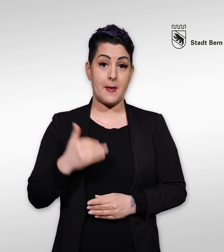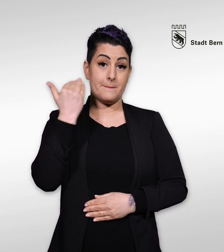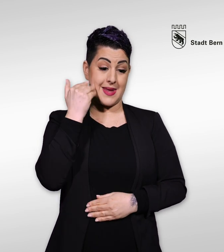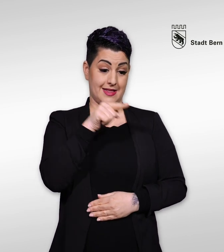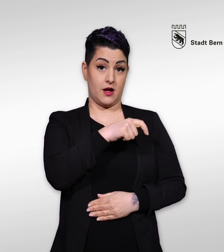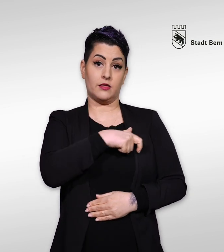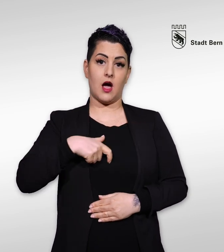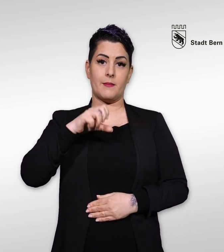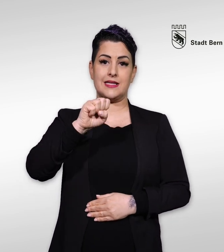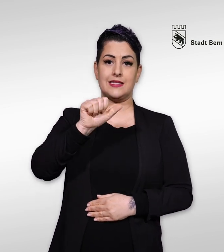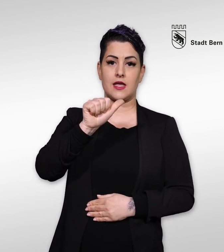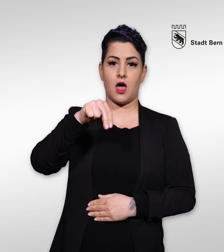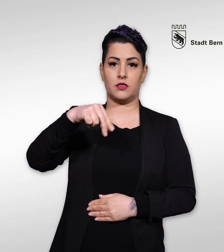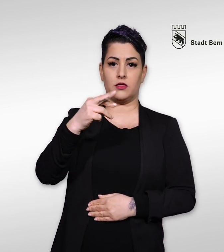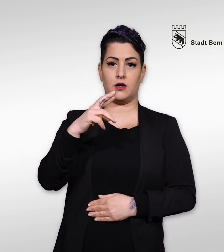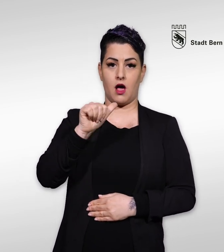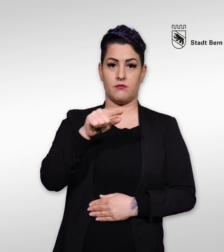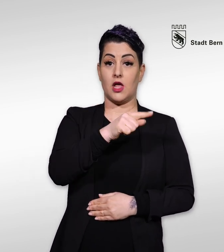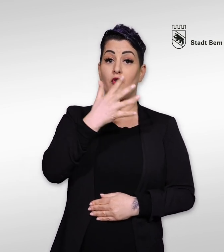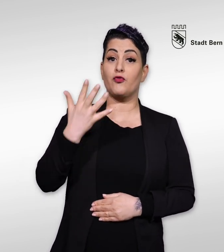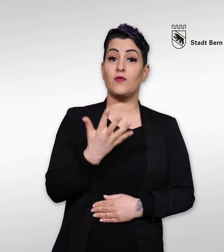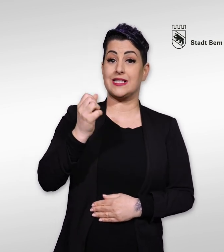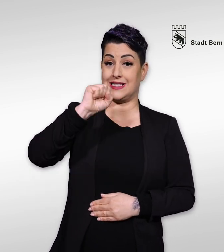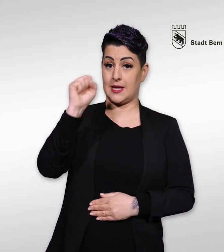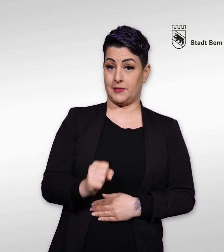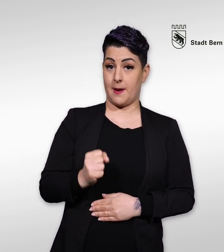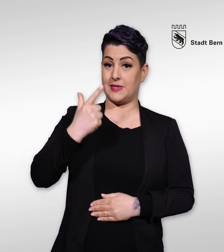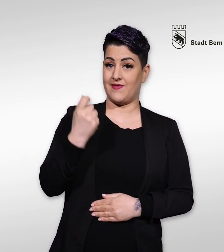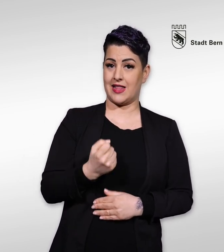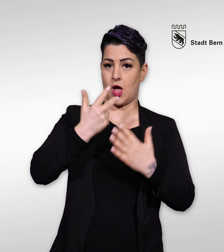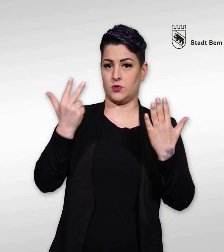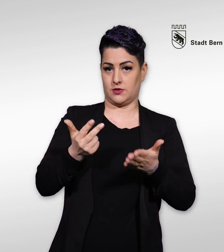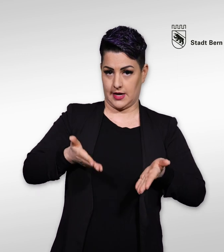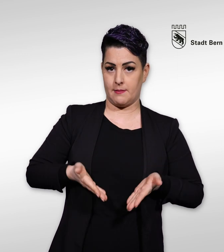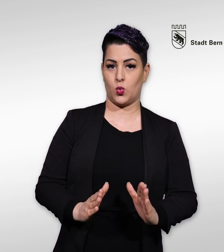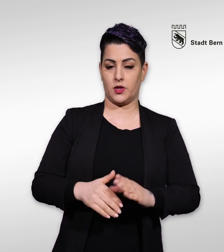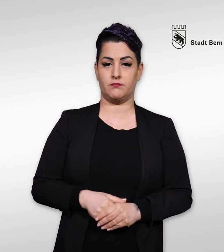• Sandra ist am 15. September 2018 geboren.